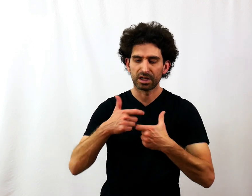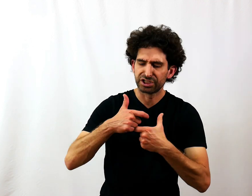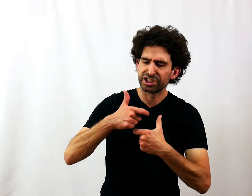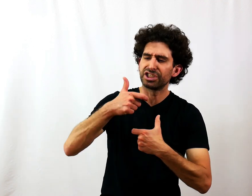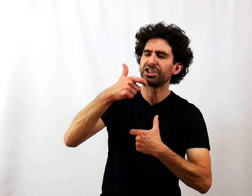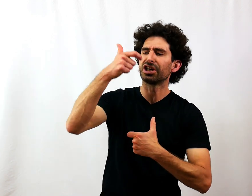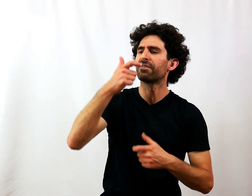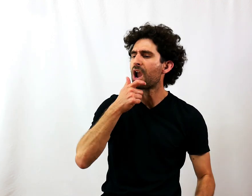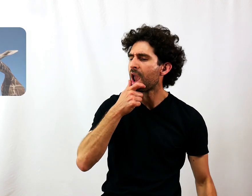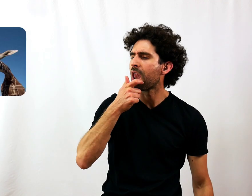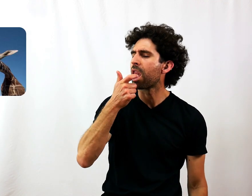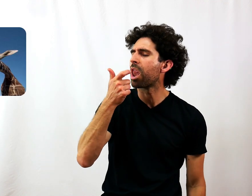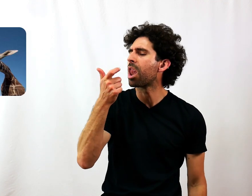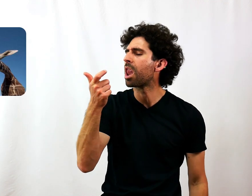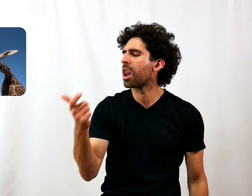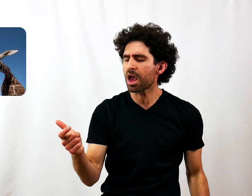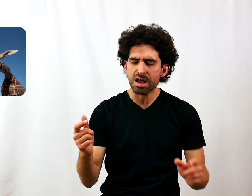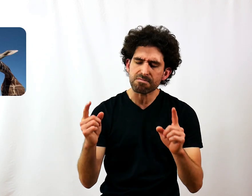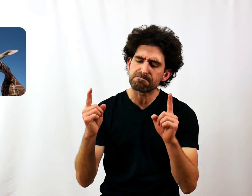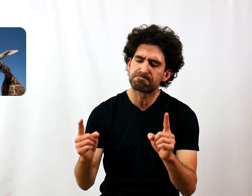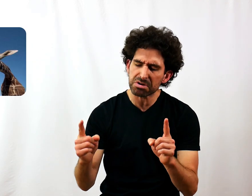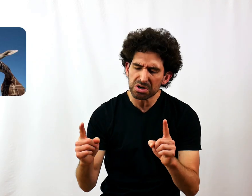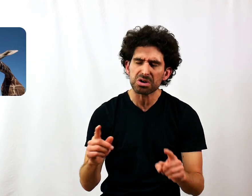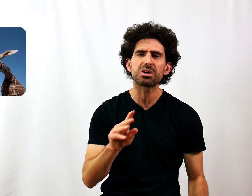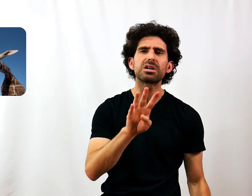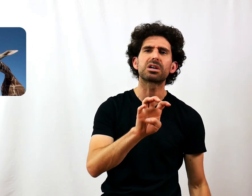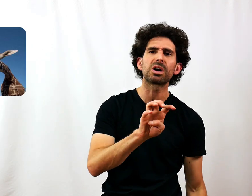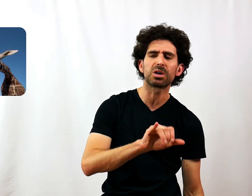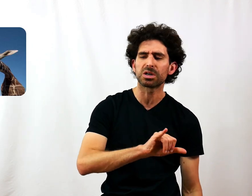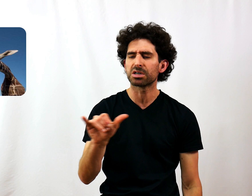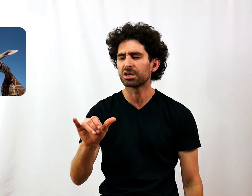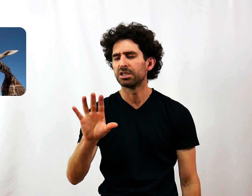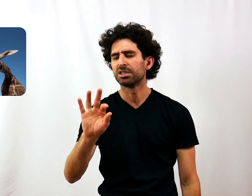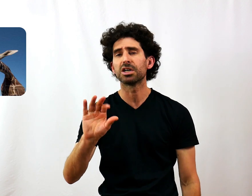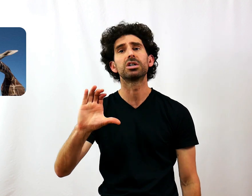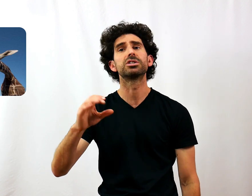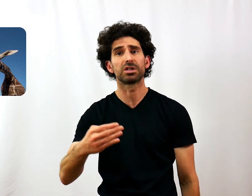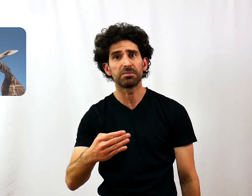La langue de la girafe fait 40 à 50 cm de long.